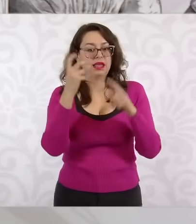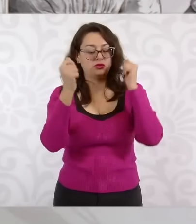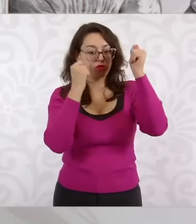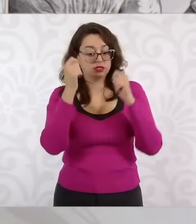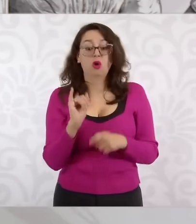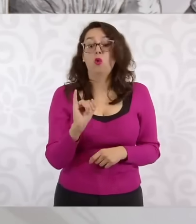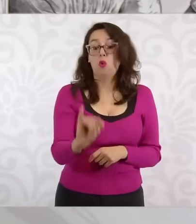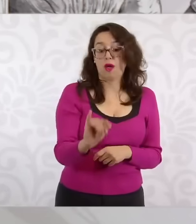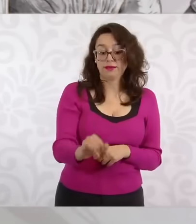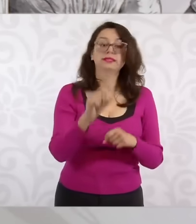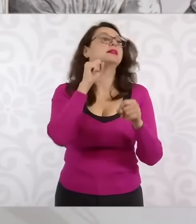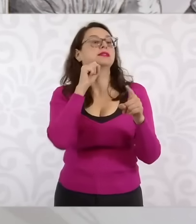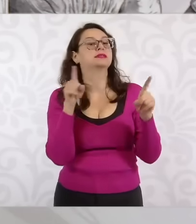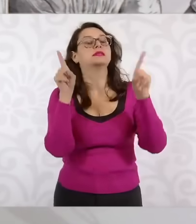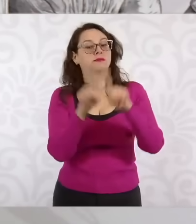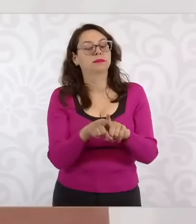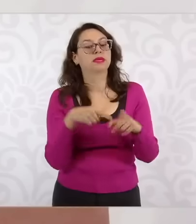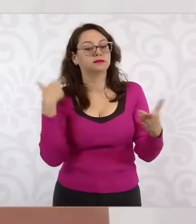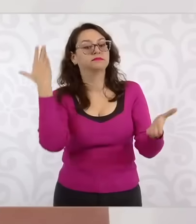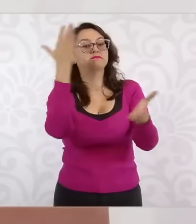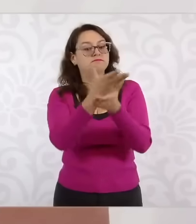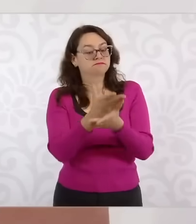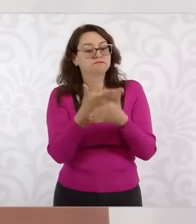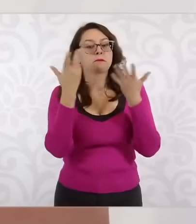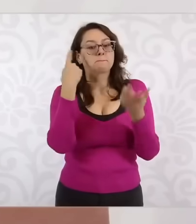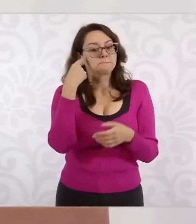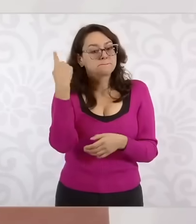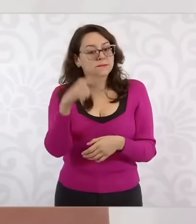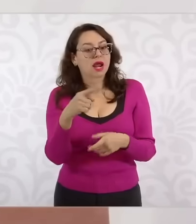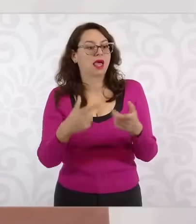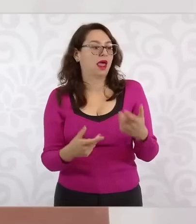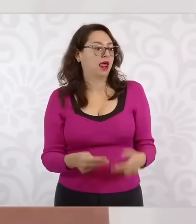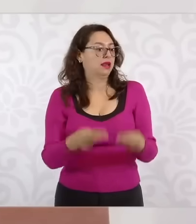también para debido a su última reunión para la reactivación de todo de todo el turismo en